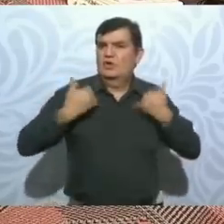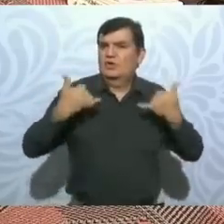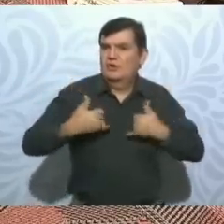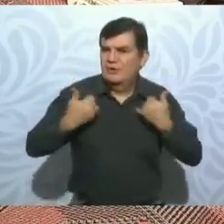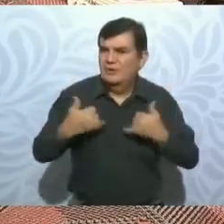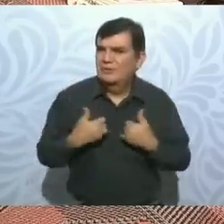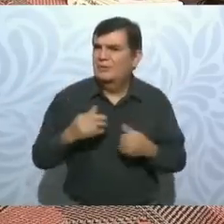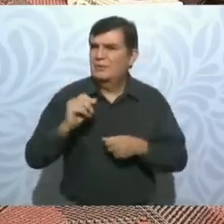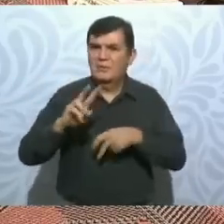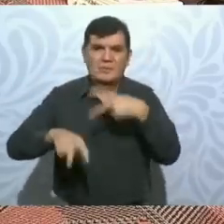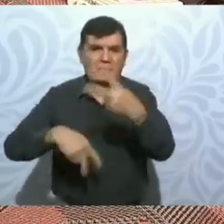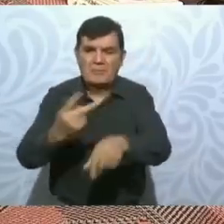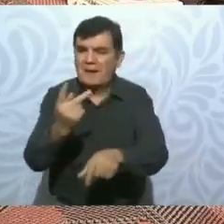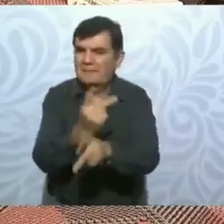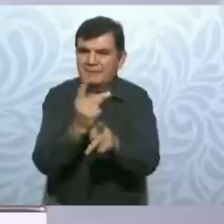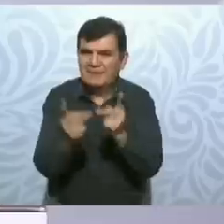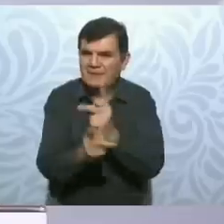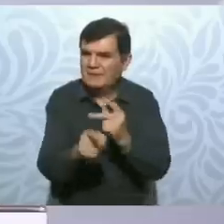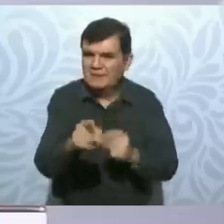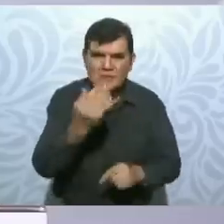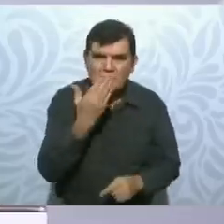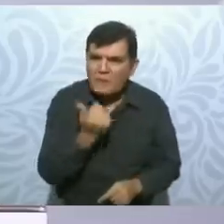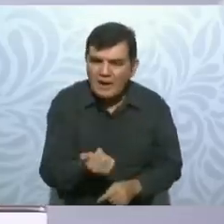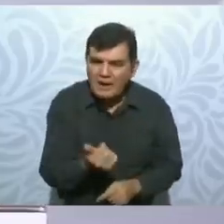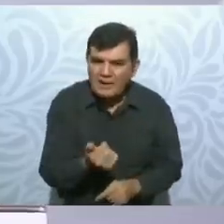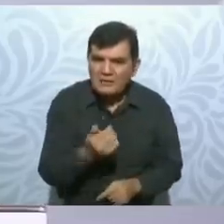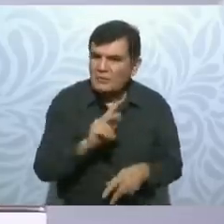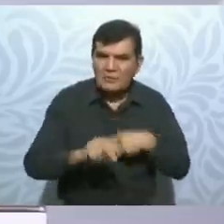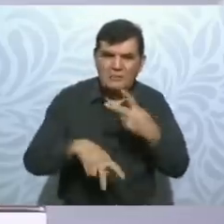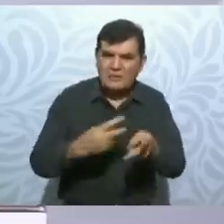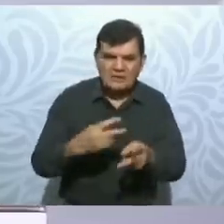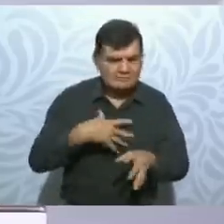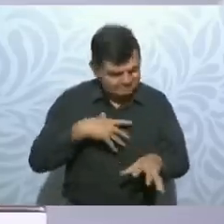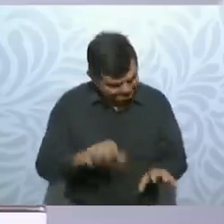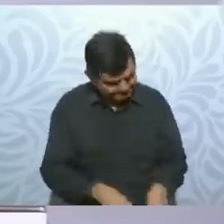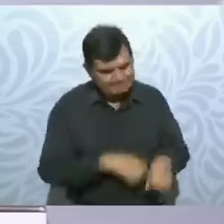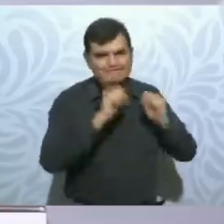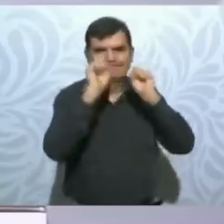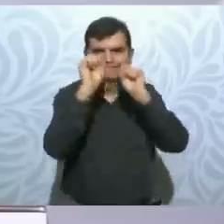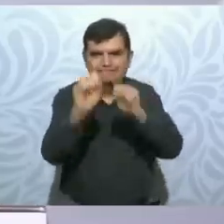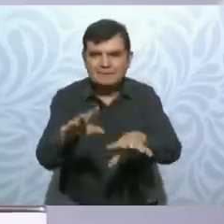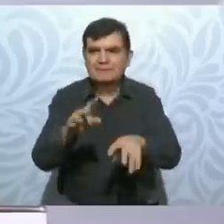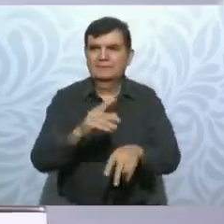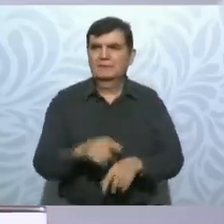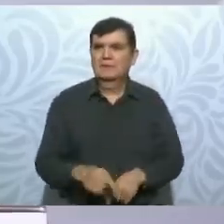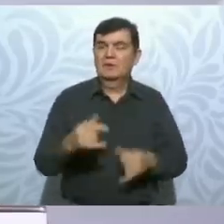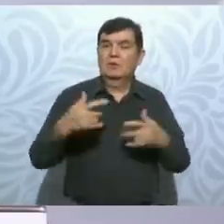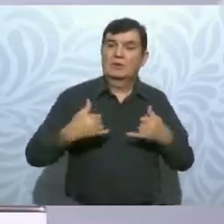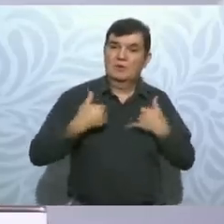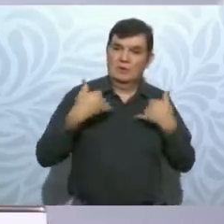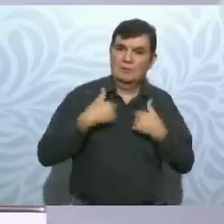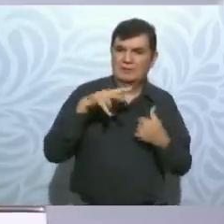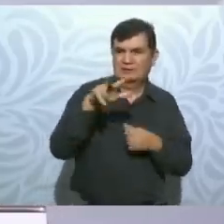no va a la preparatoria tenemos que llevarlo a la preparatoria si el joven de 18 años no tiene